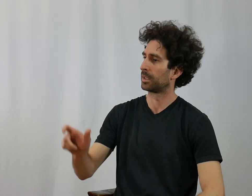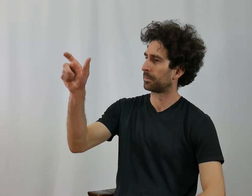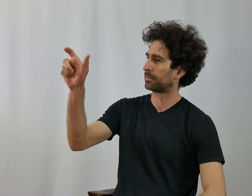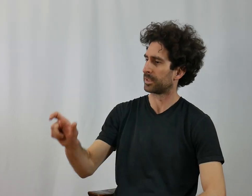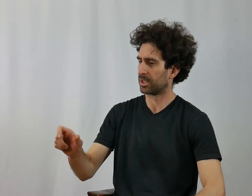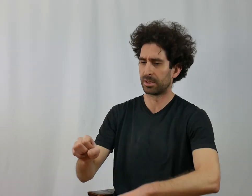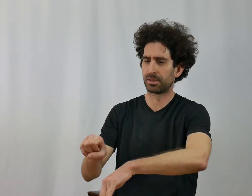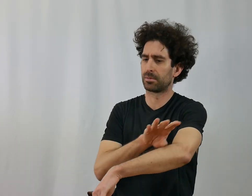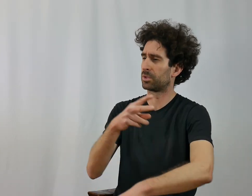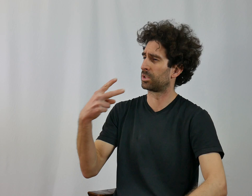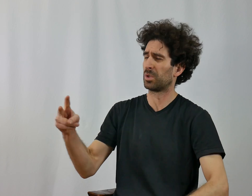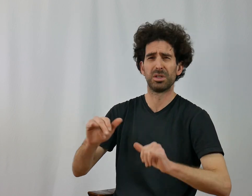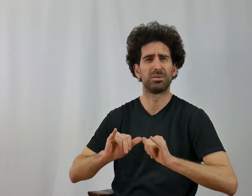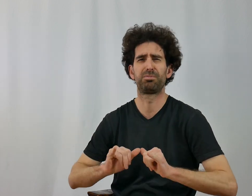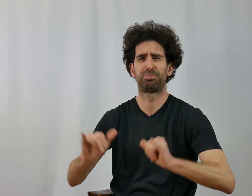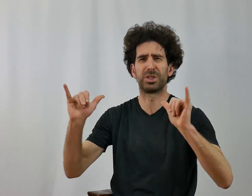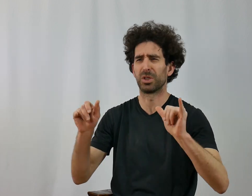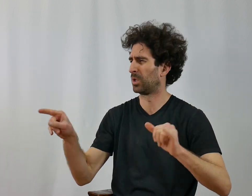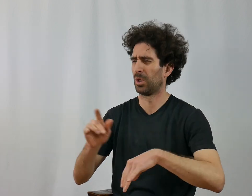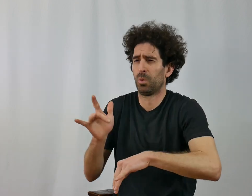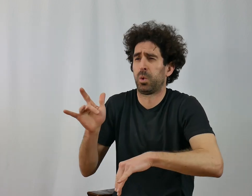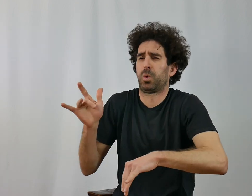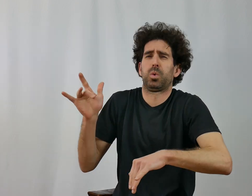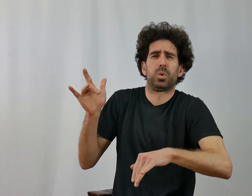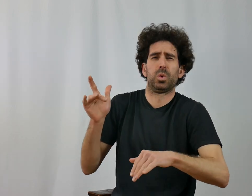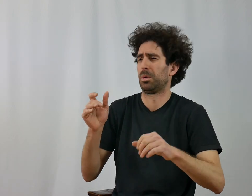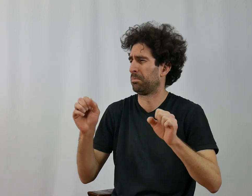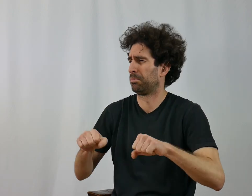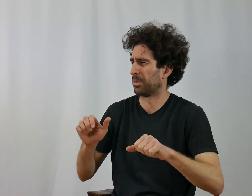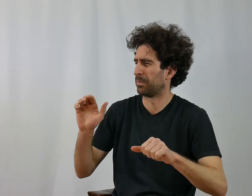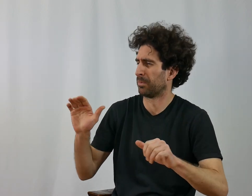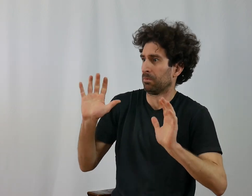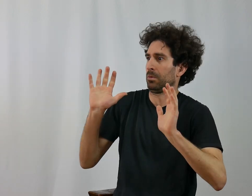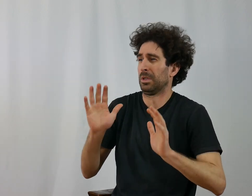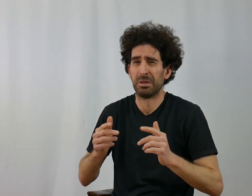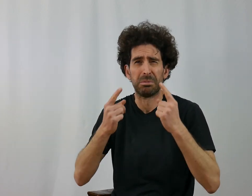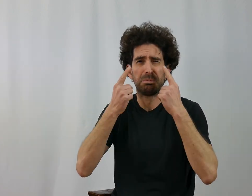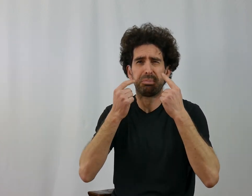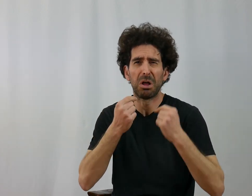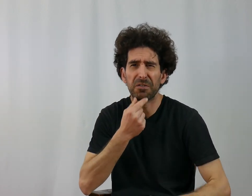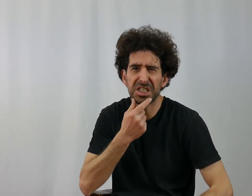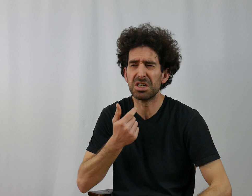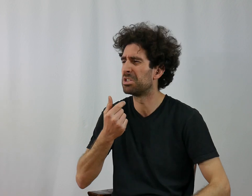Qu'une personne a des émotions puissantes. Elle est très sensible. Elle peut pleurer facilement,